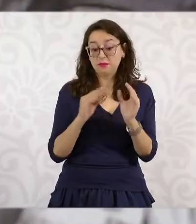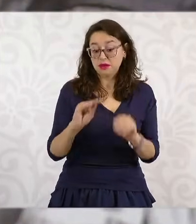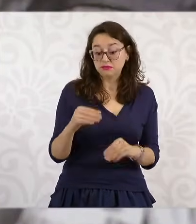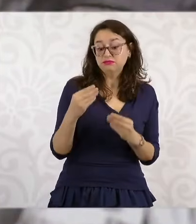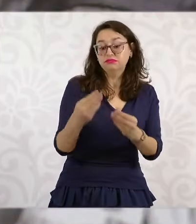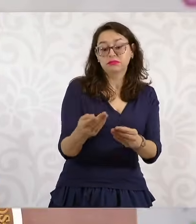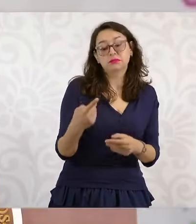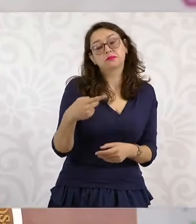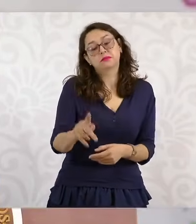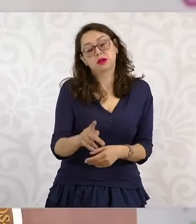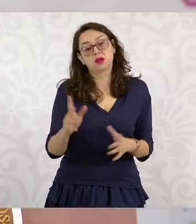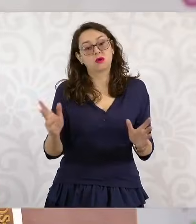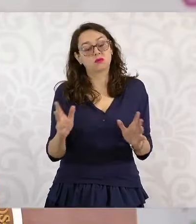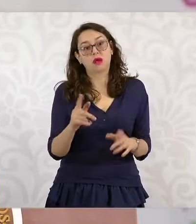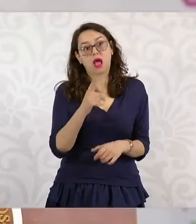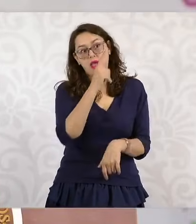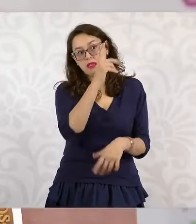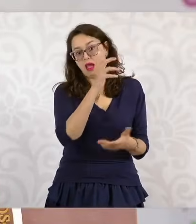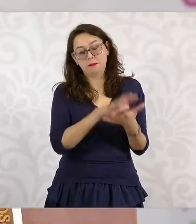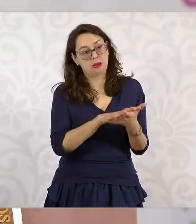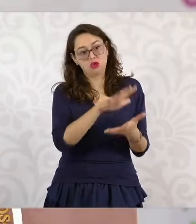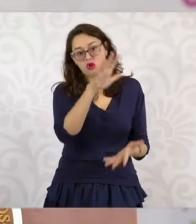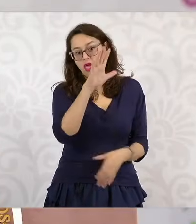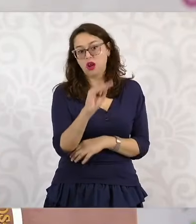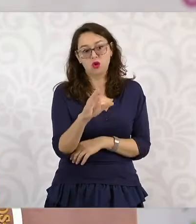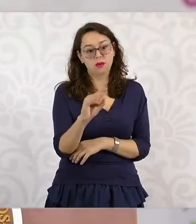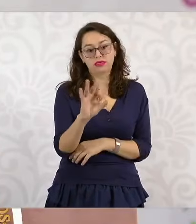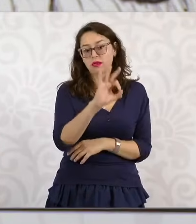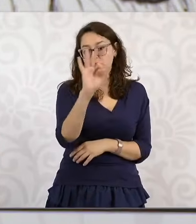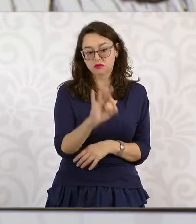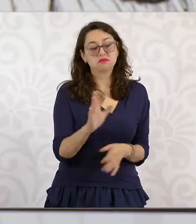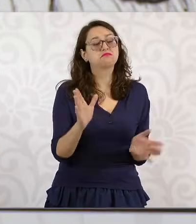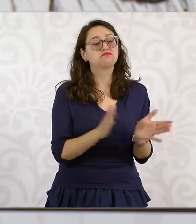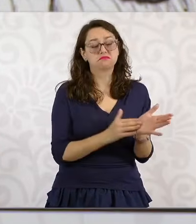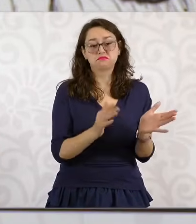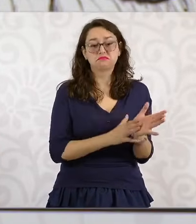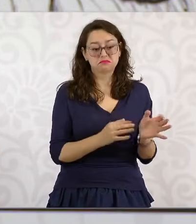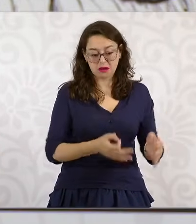mayoría de los mexicanoamericanos al día de hoy son ah nacionales, americanos y también muchas